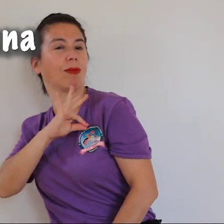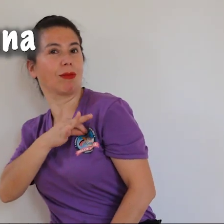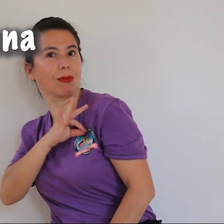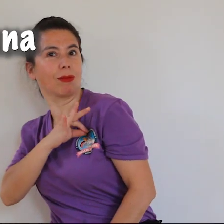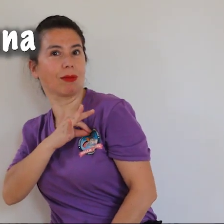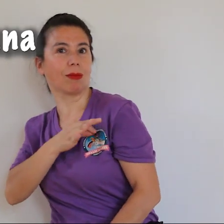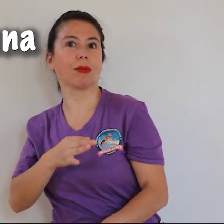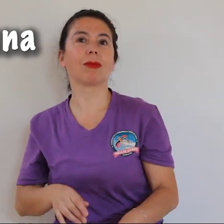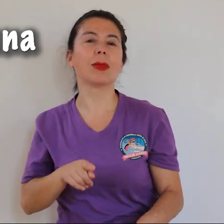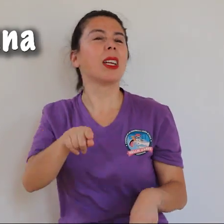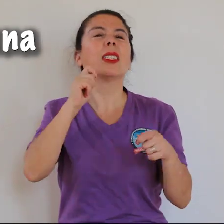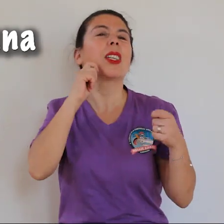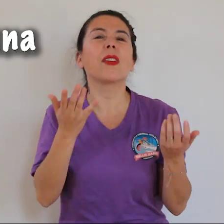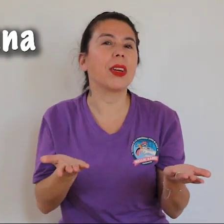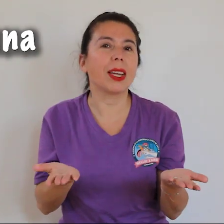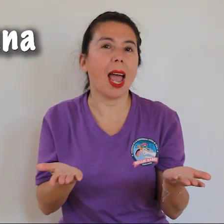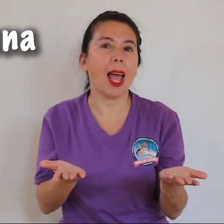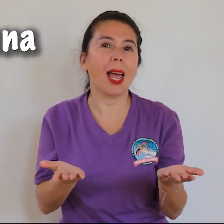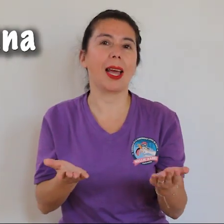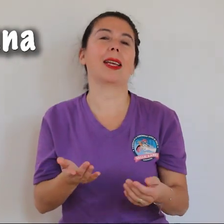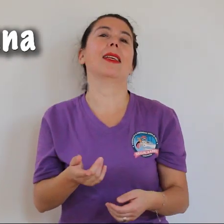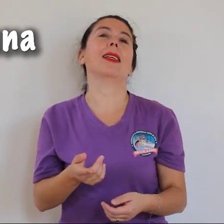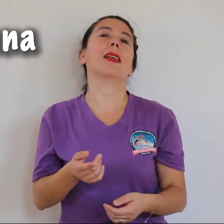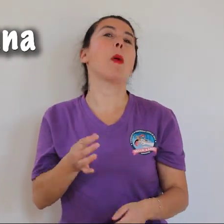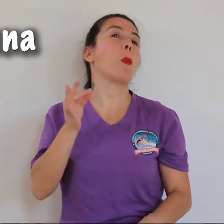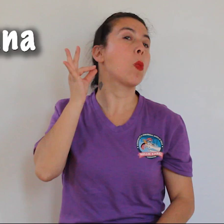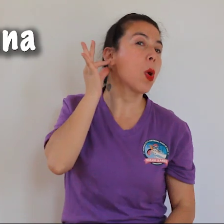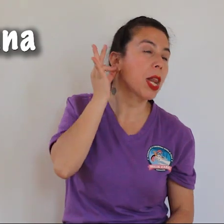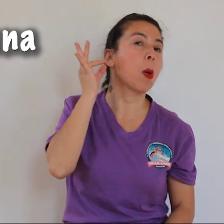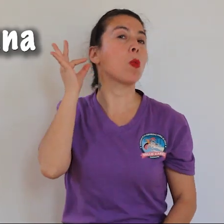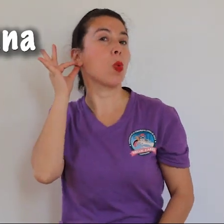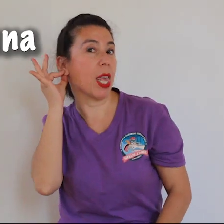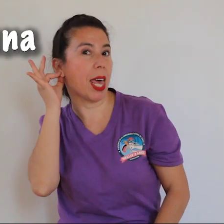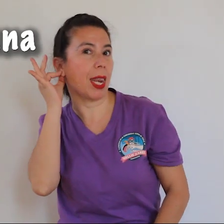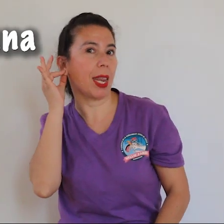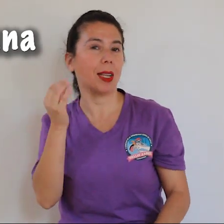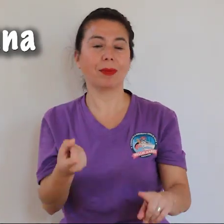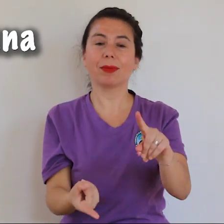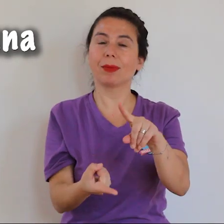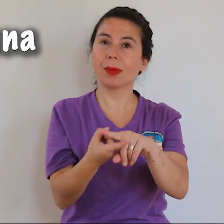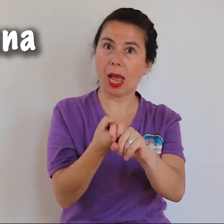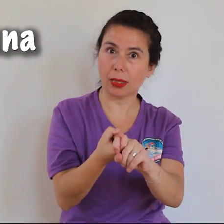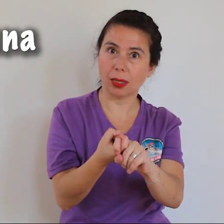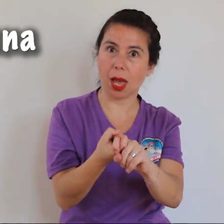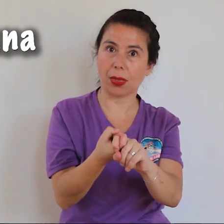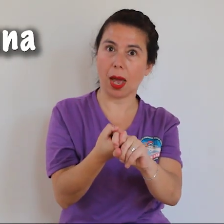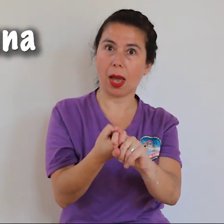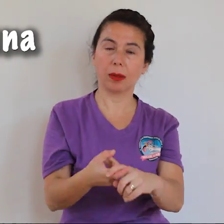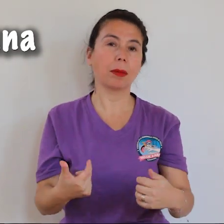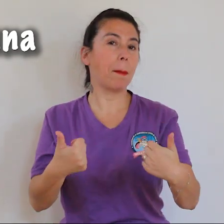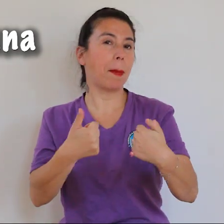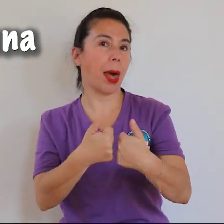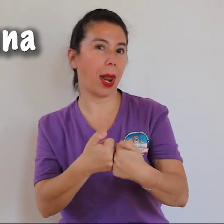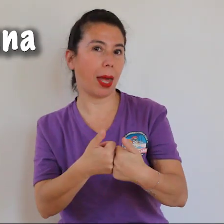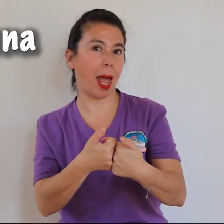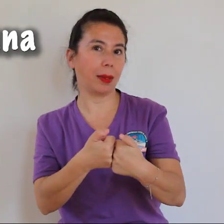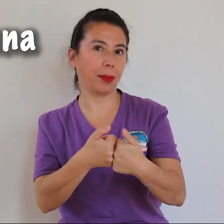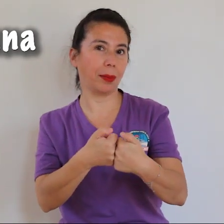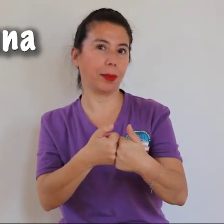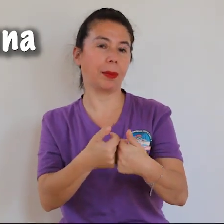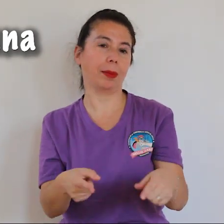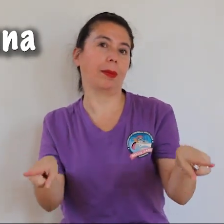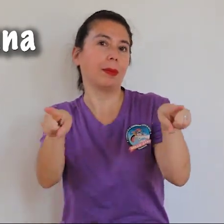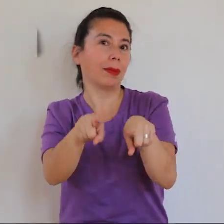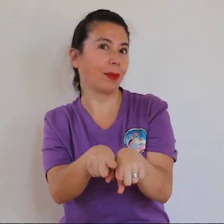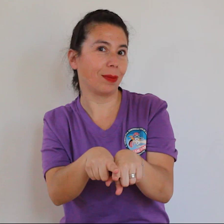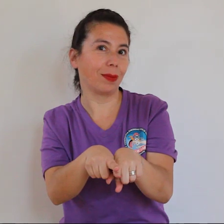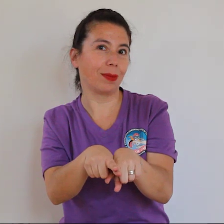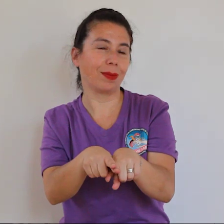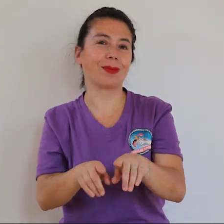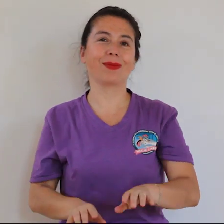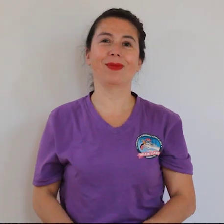¿Que significa? Dos mujeres que están casadas, pololas, o juntas sexualmente.